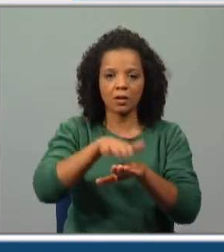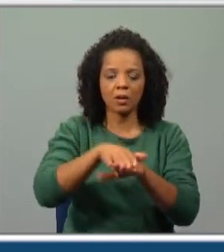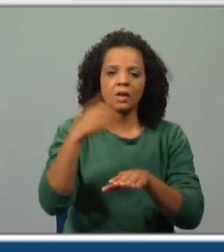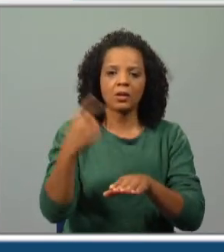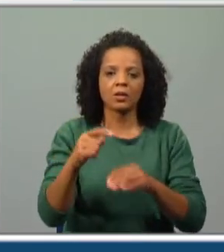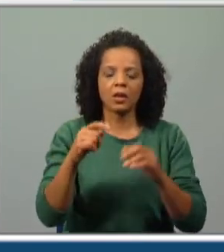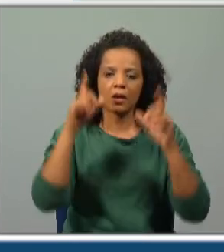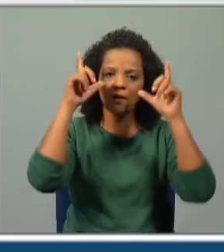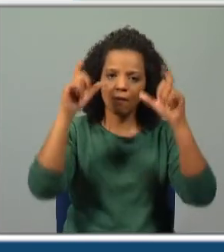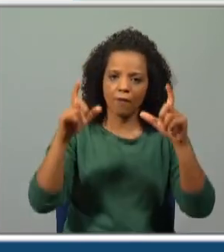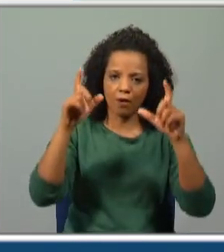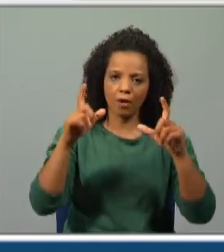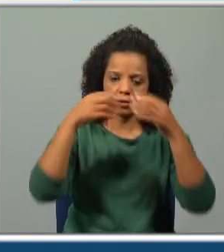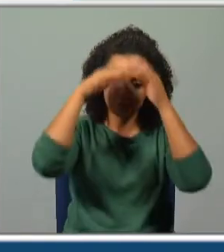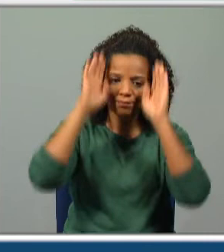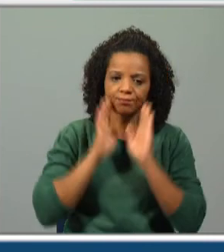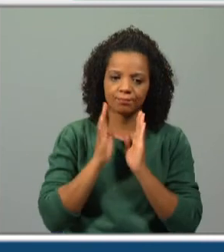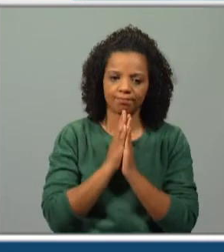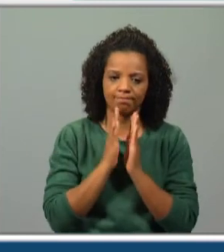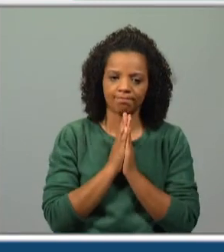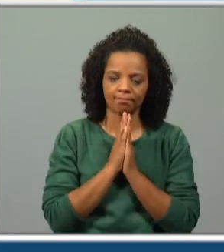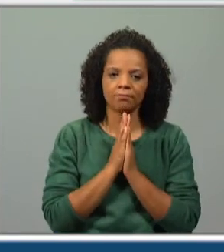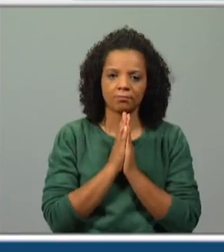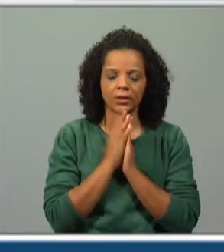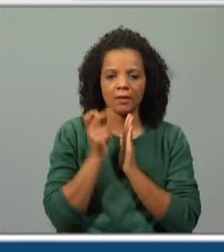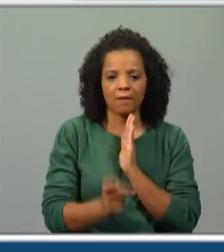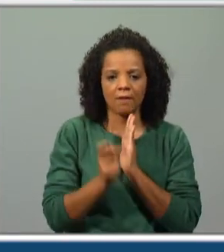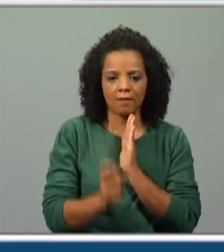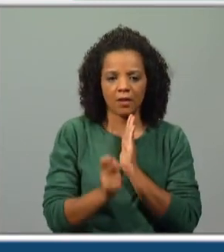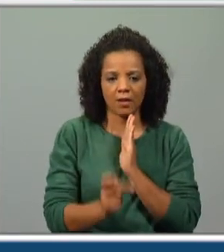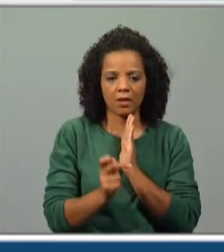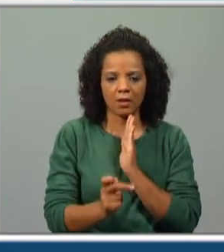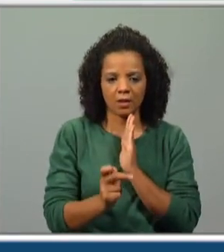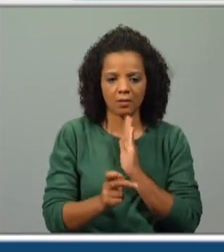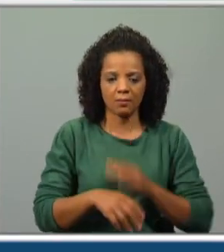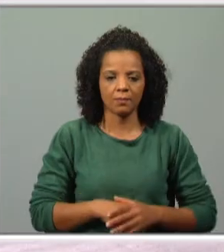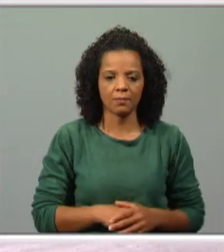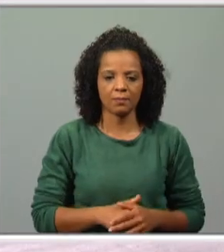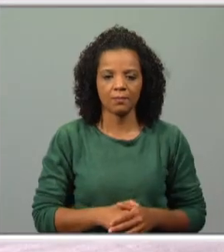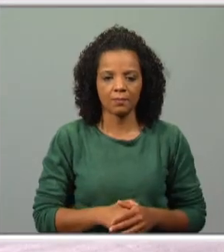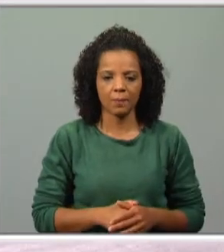Senhora Aparecida uma imagem da santa ficava na creche agora destruir Senhora Aparecida 聖人的形象留在日托現在摧毀